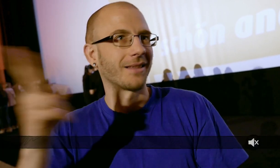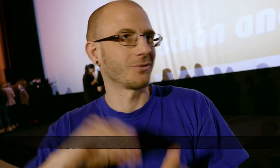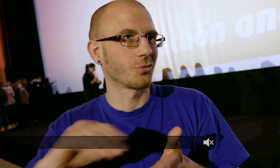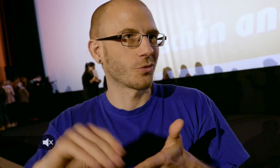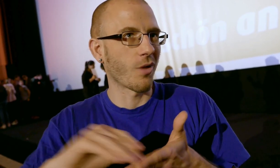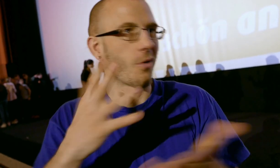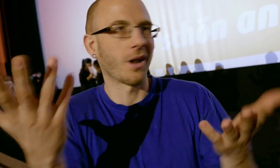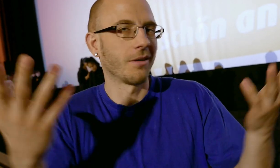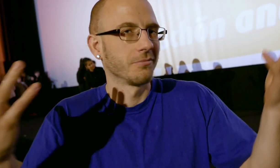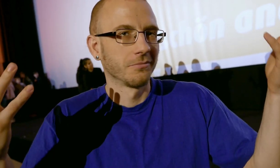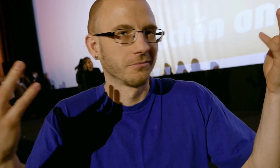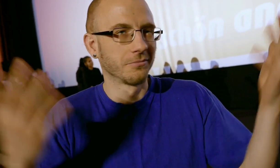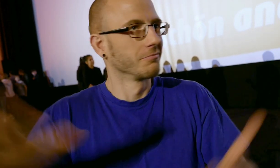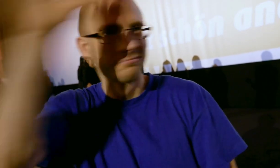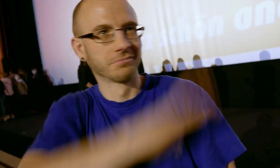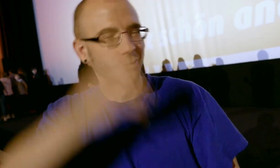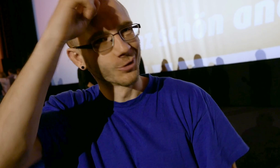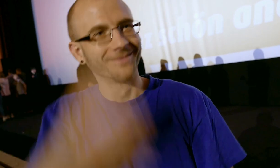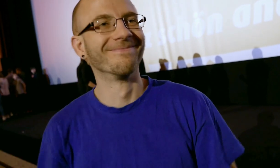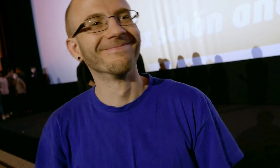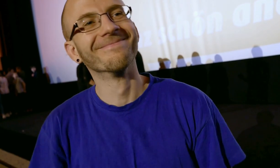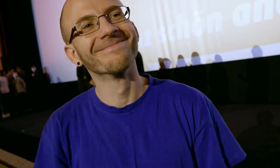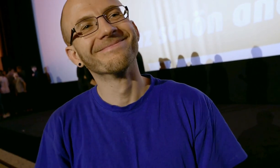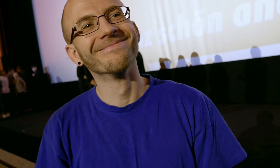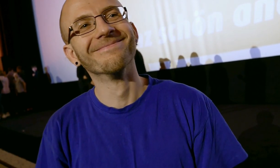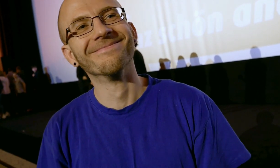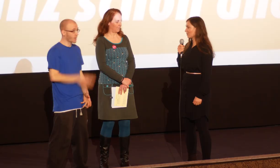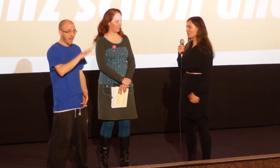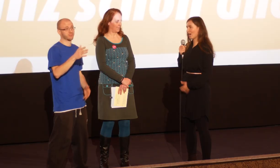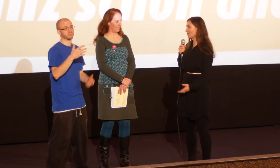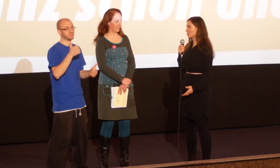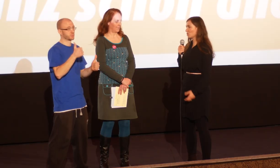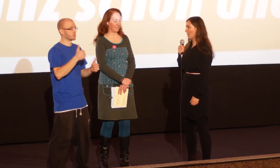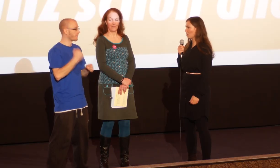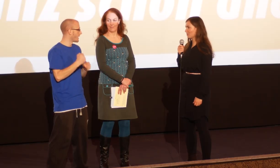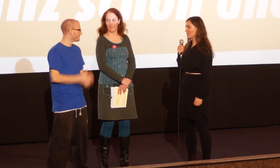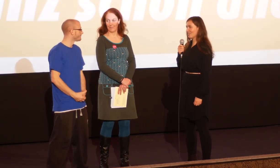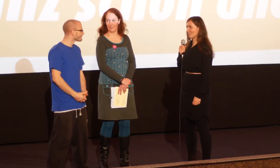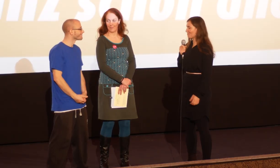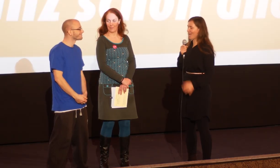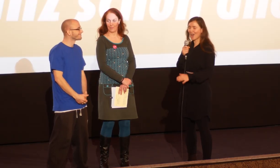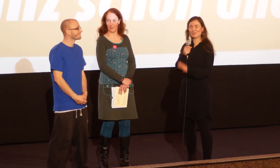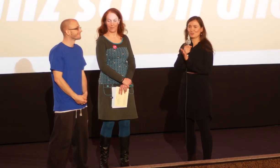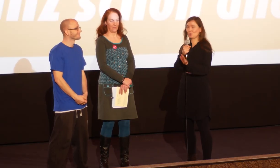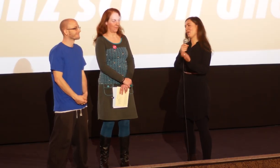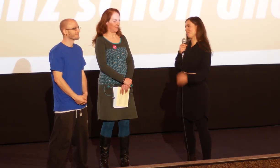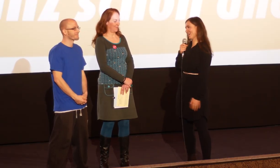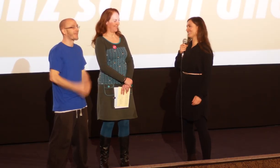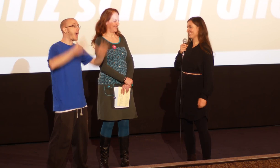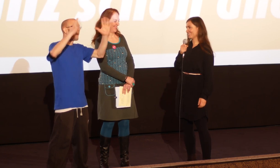An andere Schüler*innen überall in Deutschland. Das habt ihr alle ganz super gemacht.